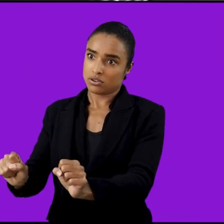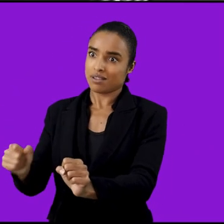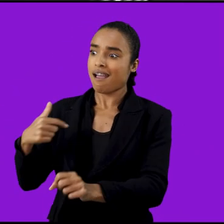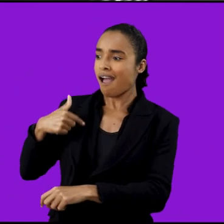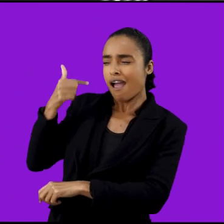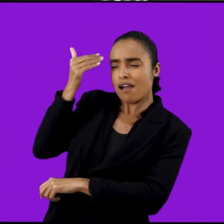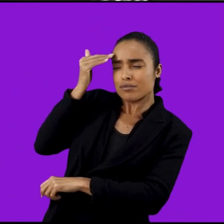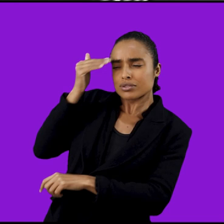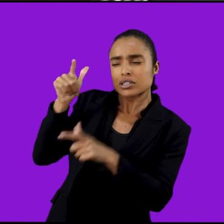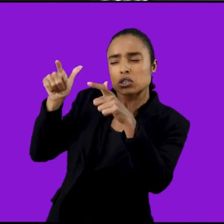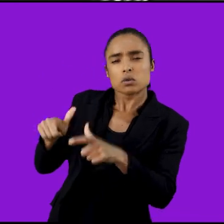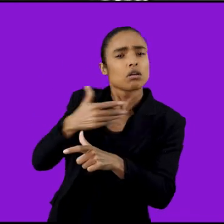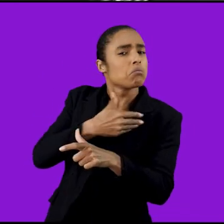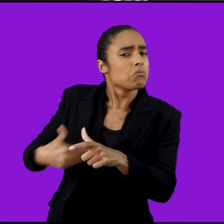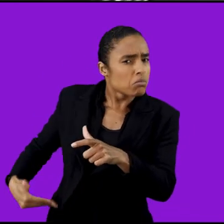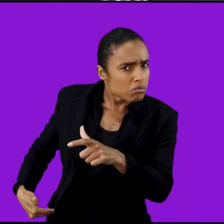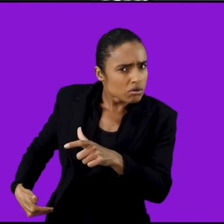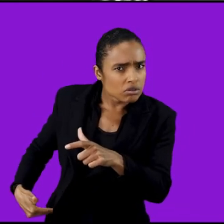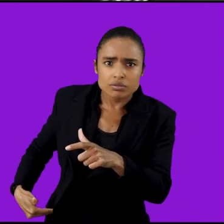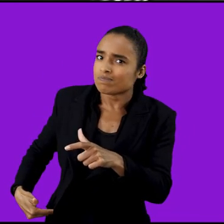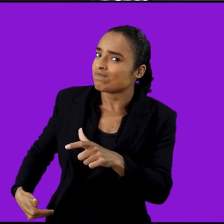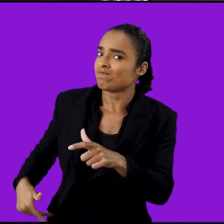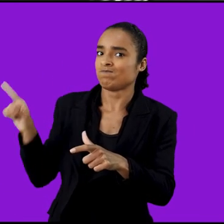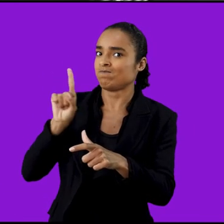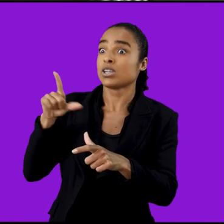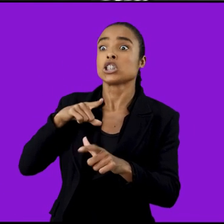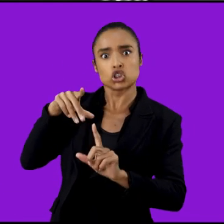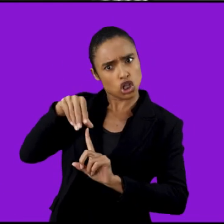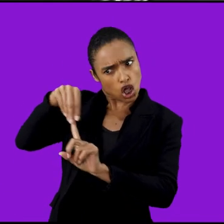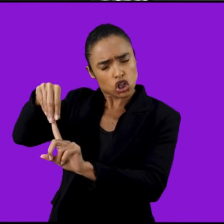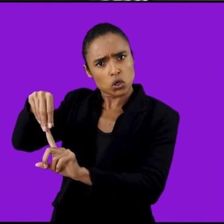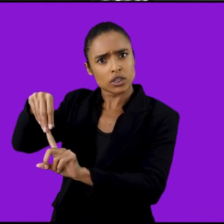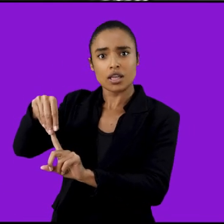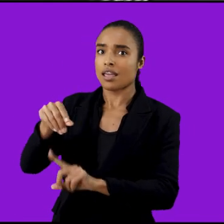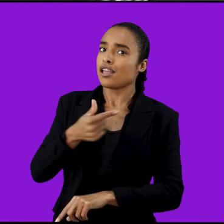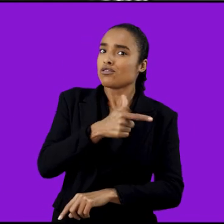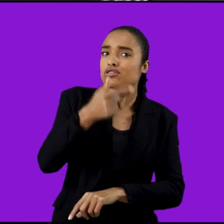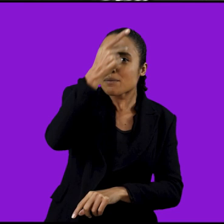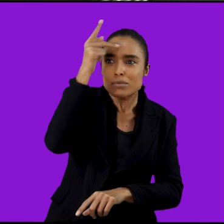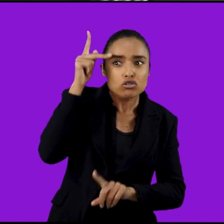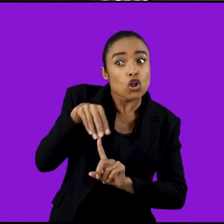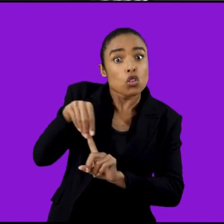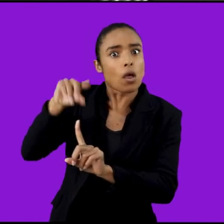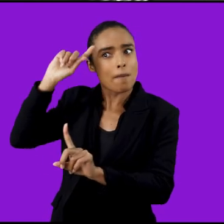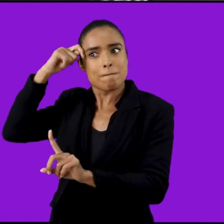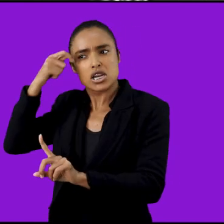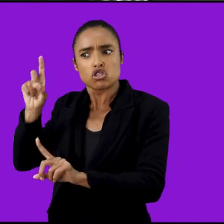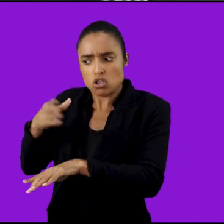não era tão público assim, né? Tinha dono. E esse dono não era a galera preta, entendeu? Sobretudo ali, né? É